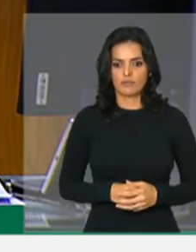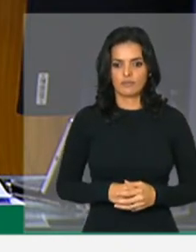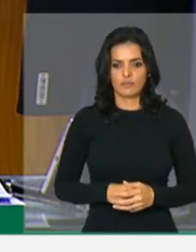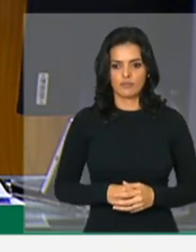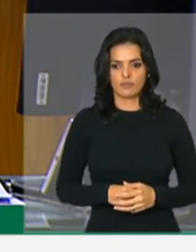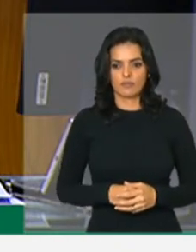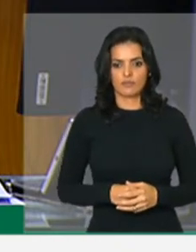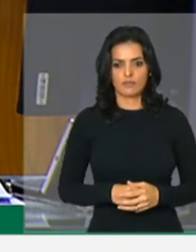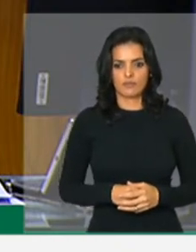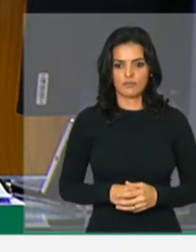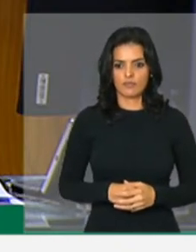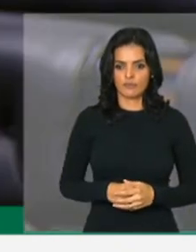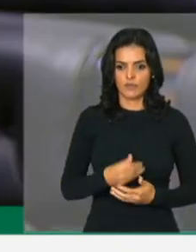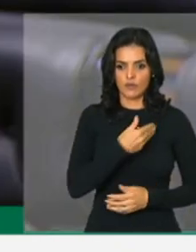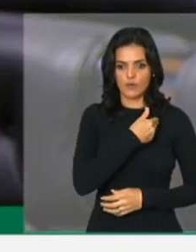FALAR, DEPUTADO FONTANA. -- [DEPUTADO]: OBRIGADO